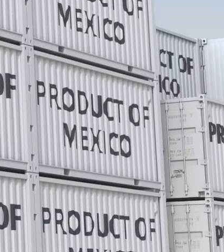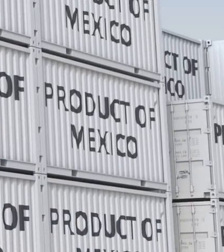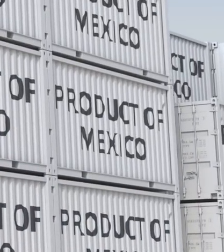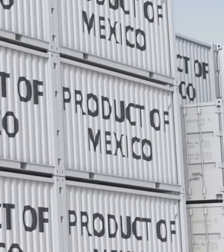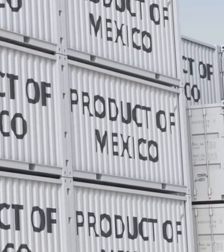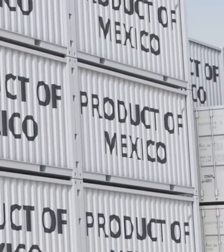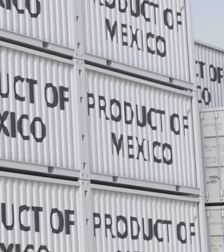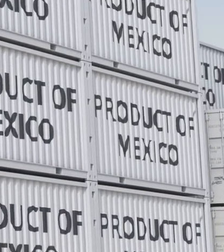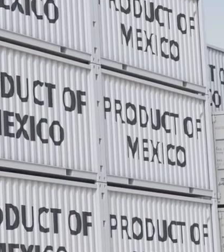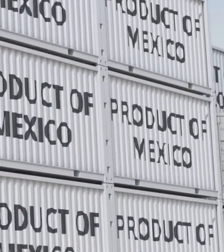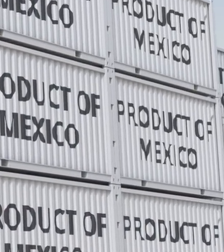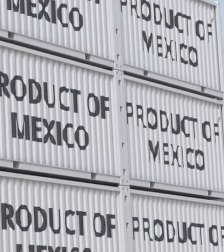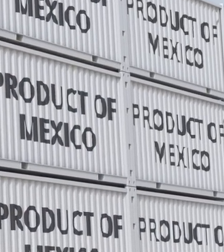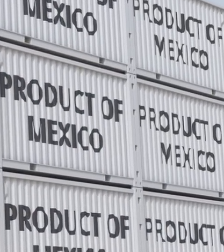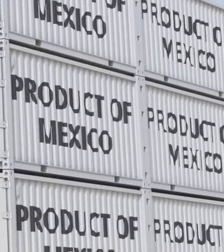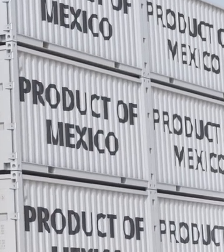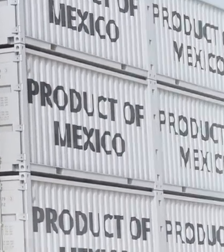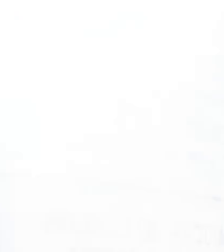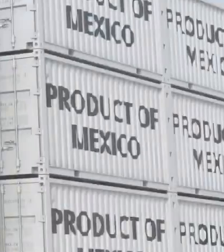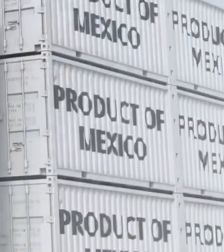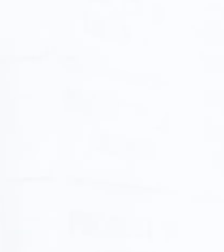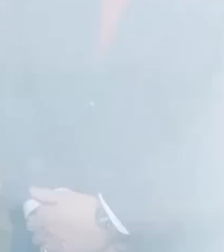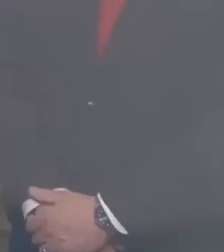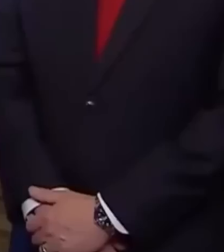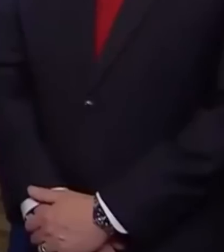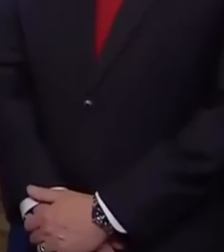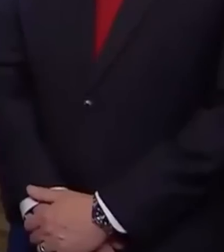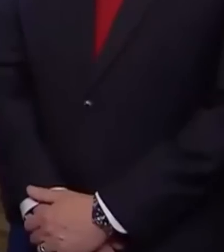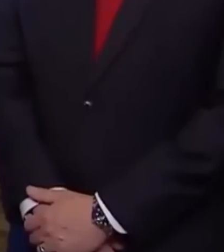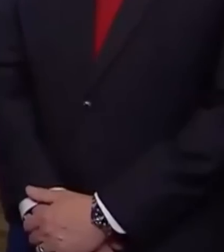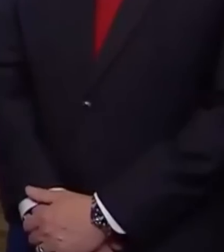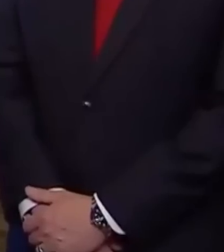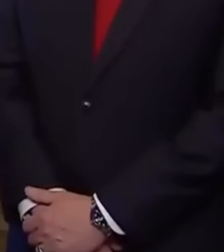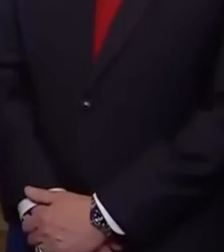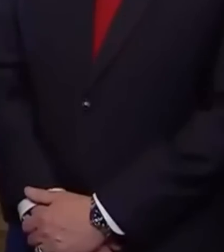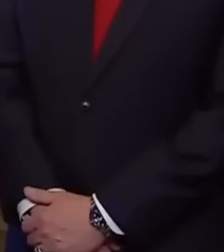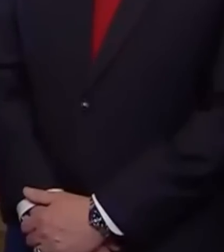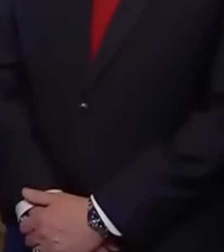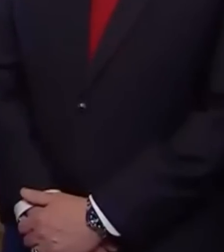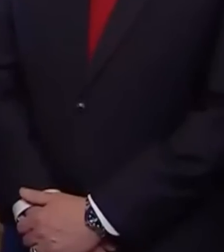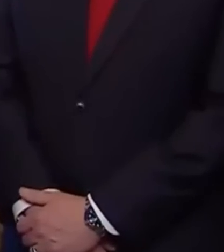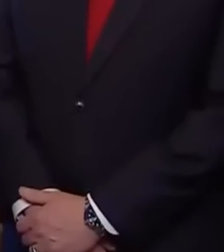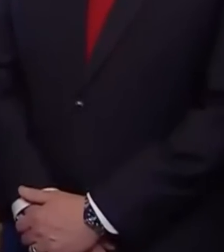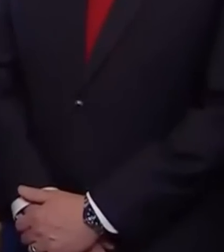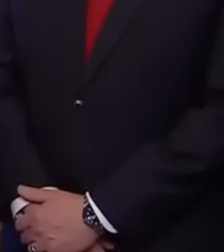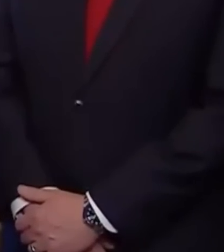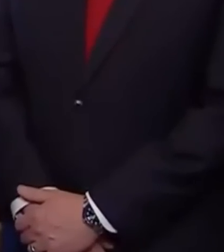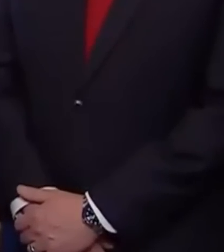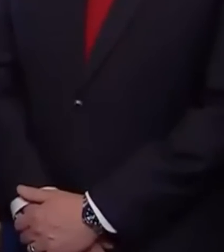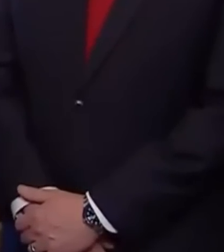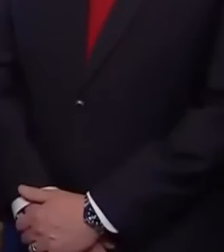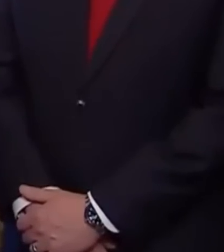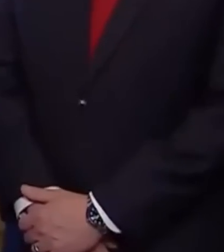califica el anuncio de la Casa Blanca sobre los aranceles como ofensivo difamatorio y sin sustento